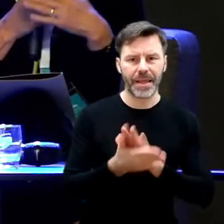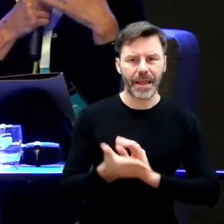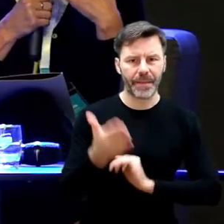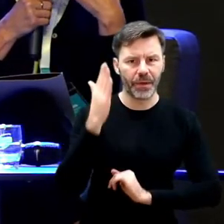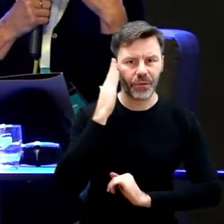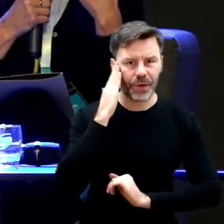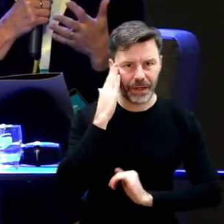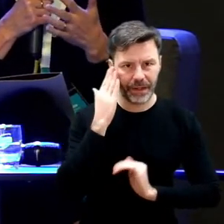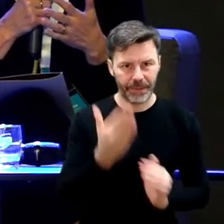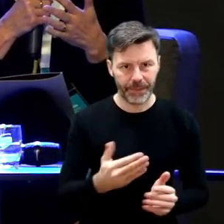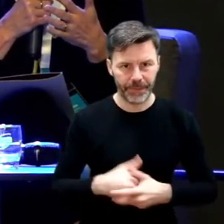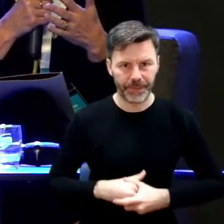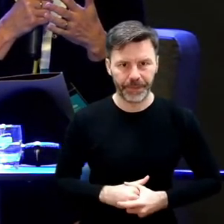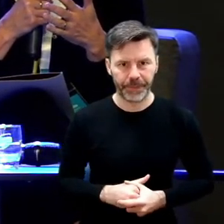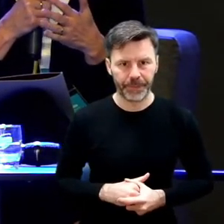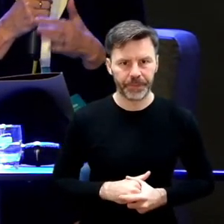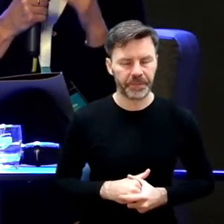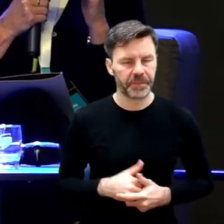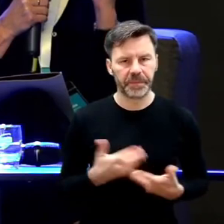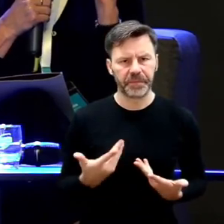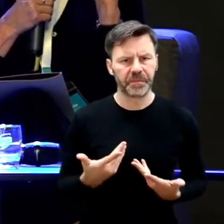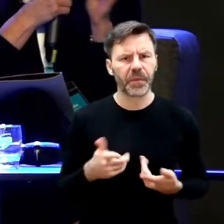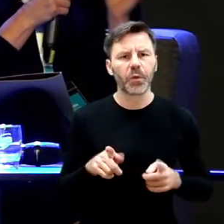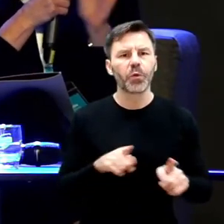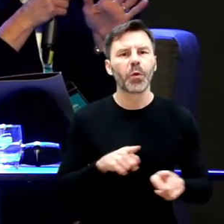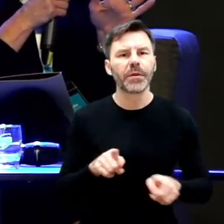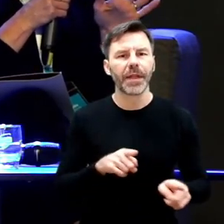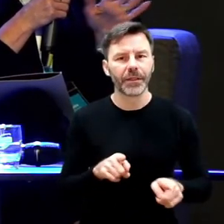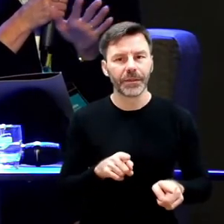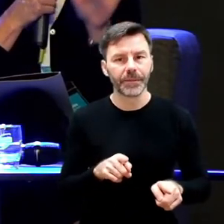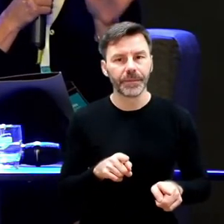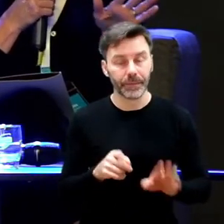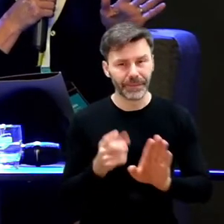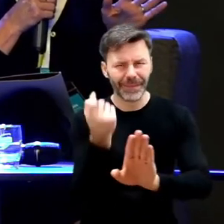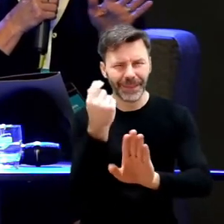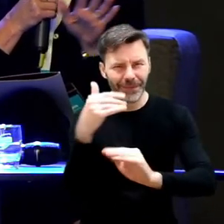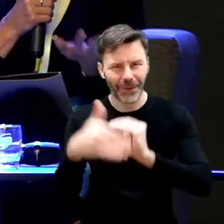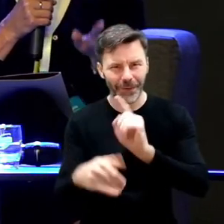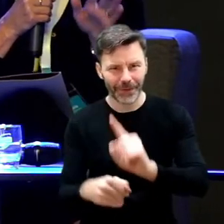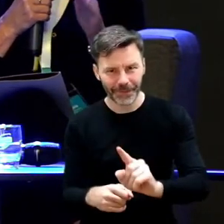Co to oznacza? Już kończąc posłużę się, myślę, że jednym